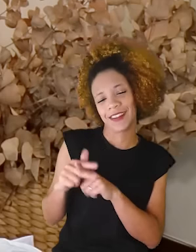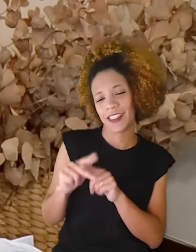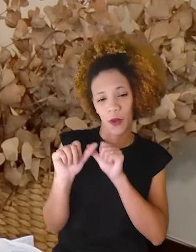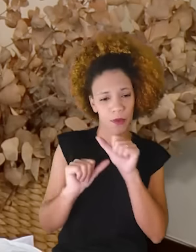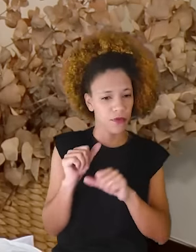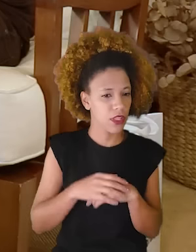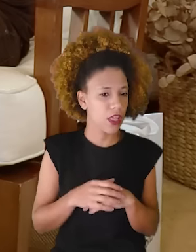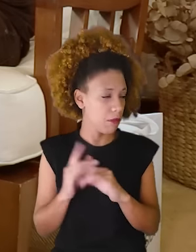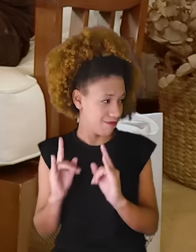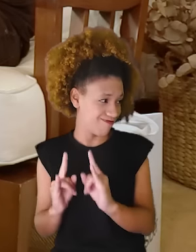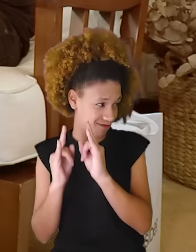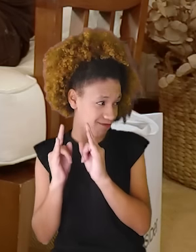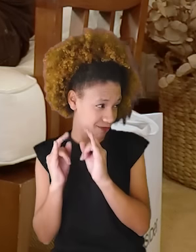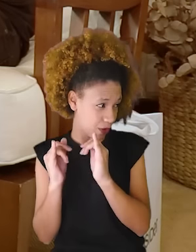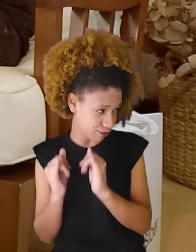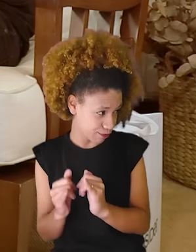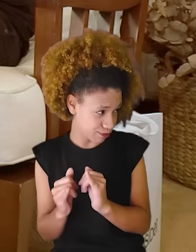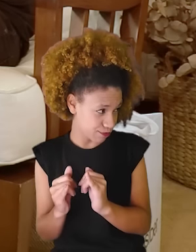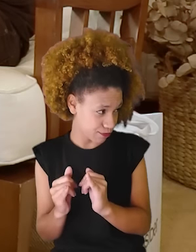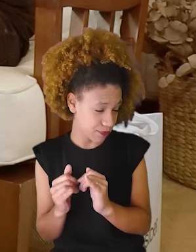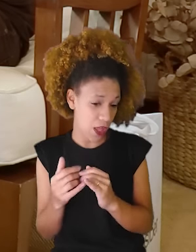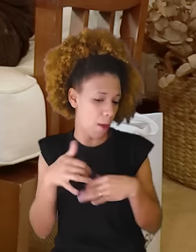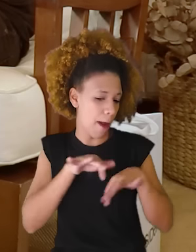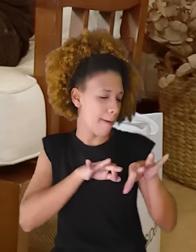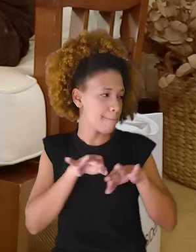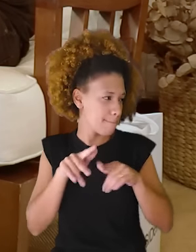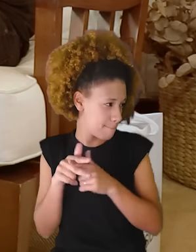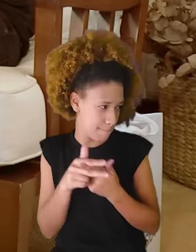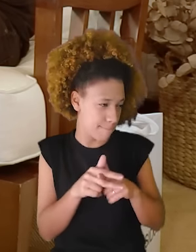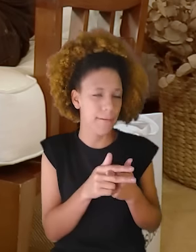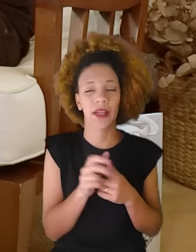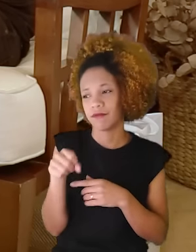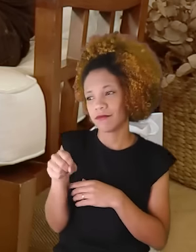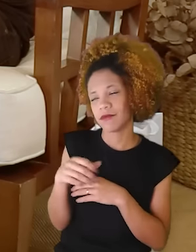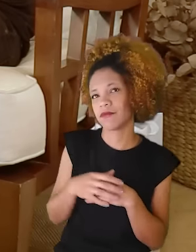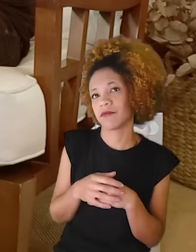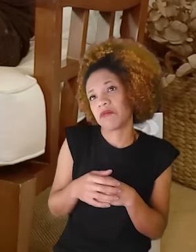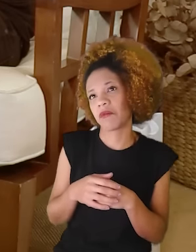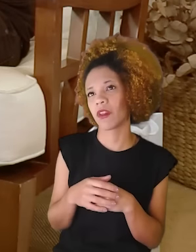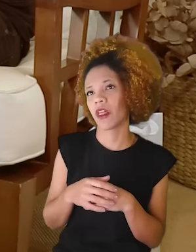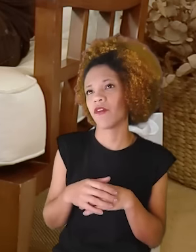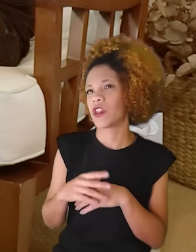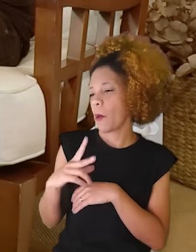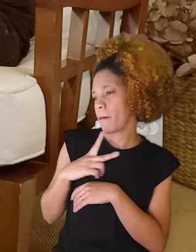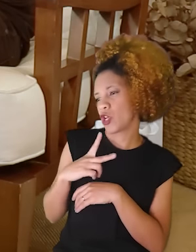do apartamento peguei e aí tu montou uma p é aí eu peguei e falei vou fazer um boate particular para